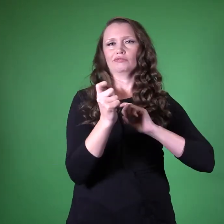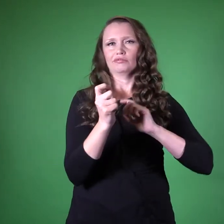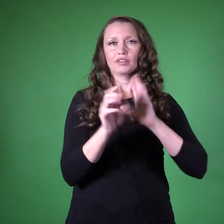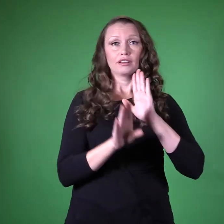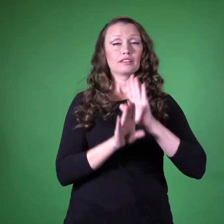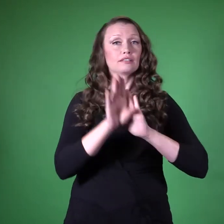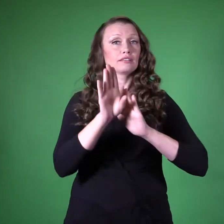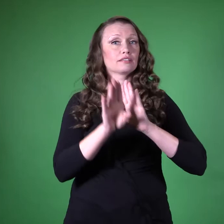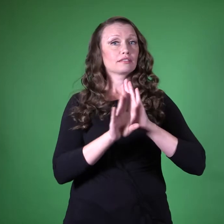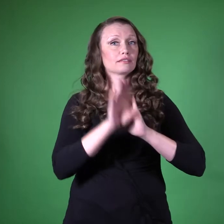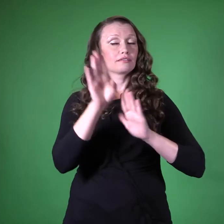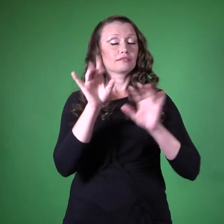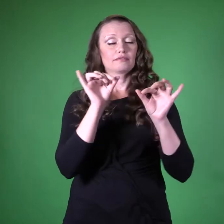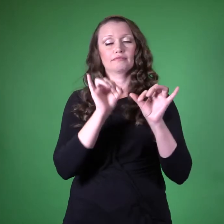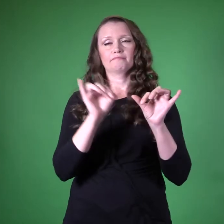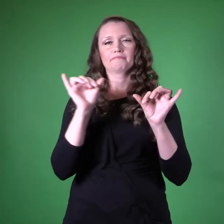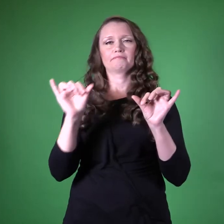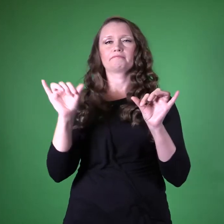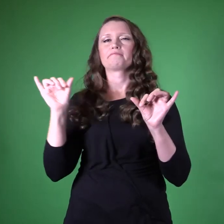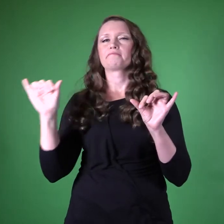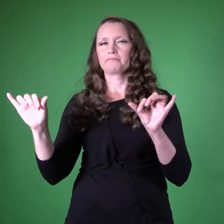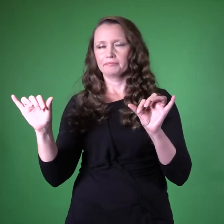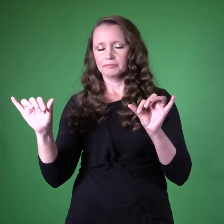DEVELOPING PATTERNS.